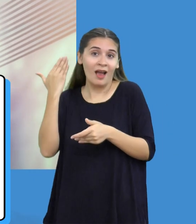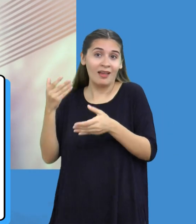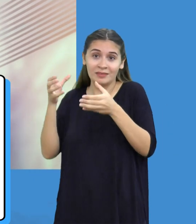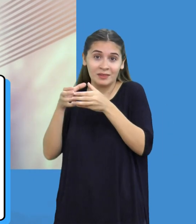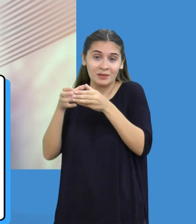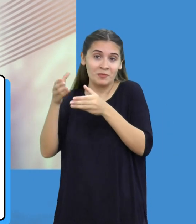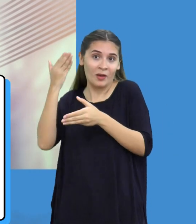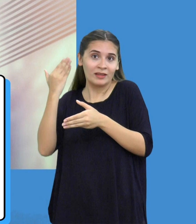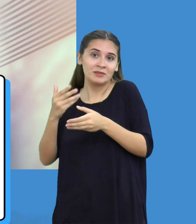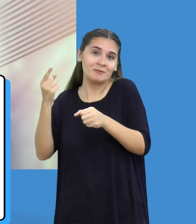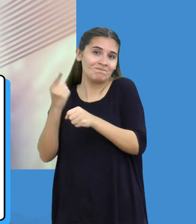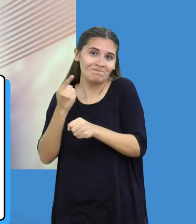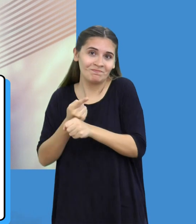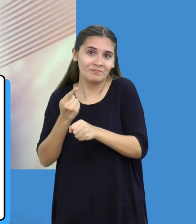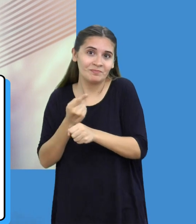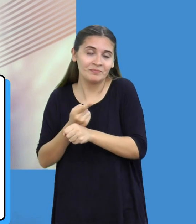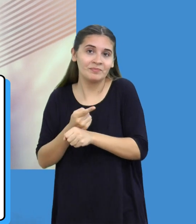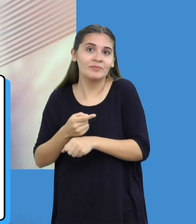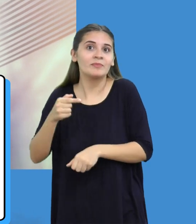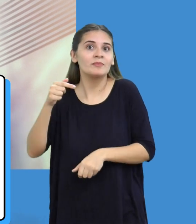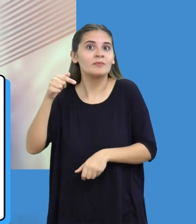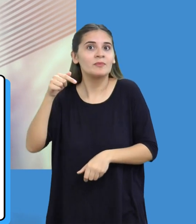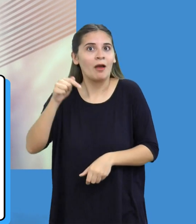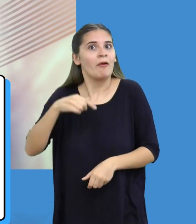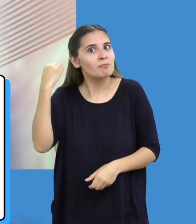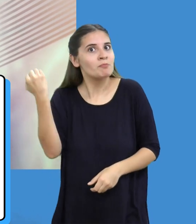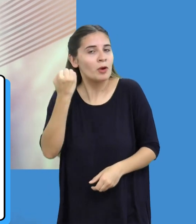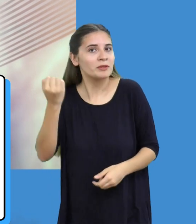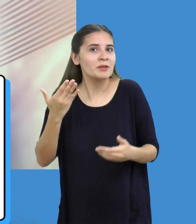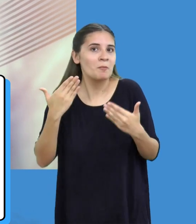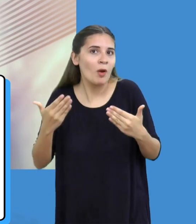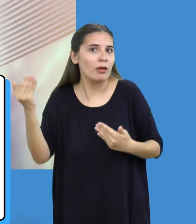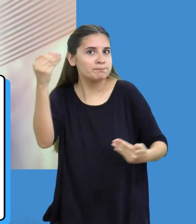en las cohortes anteriores y que creemos muy necesario que lo puedan hacer en esta tercer cohorte